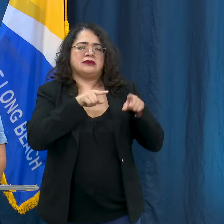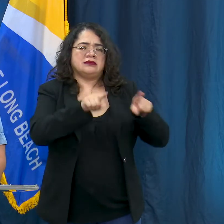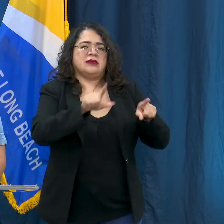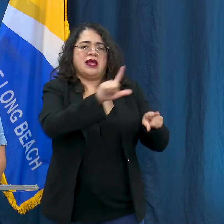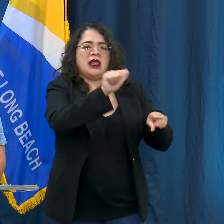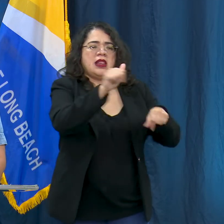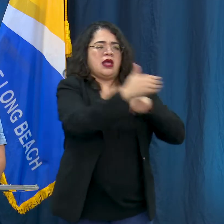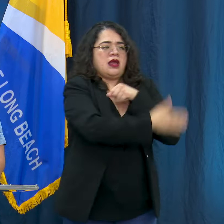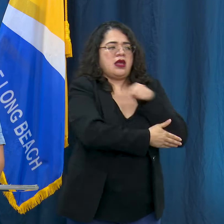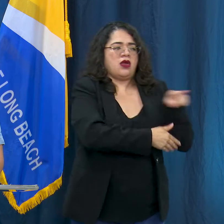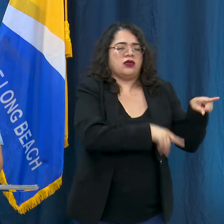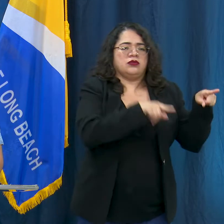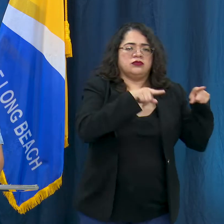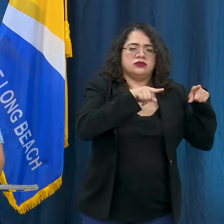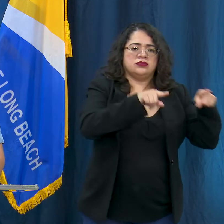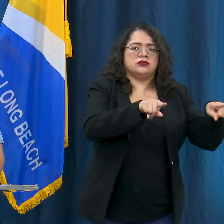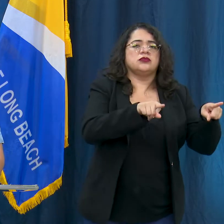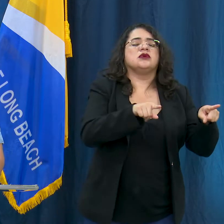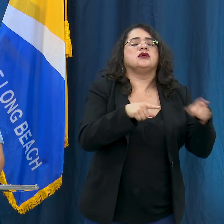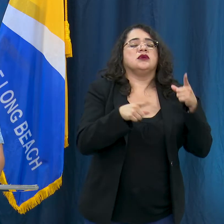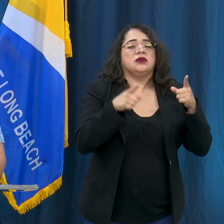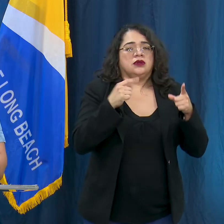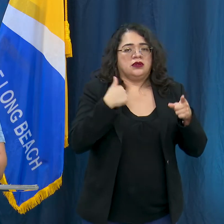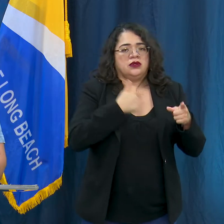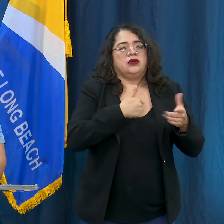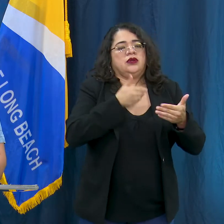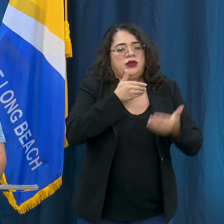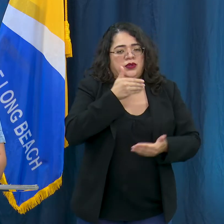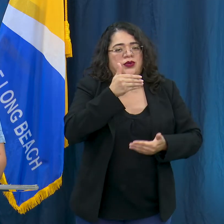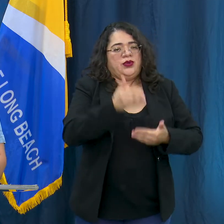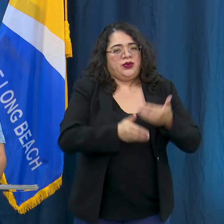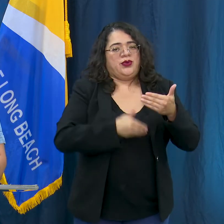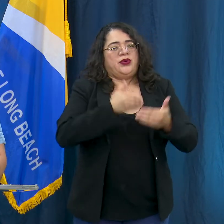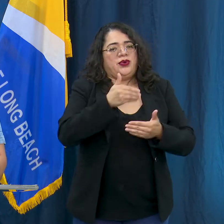continue o complement o de con esta Zordon s de salud Meachem plaza anunciar